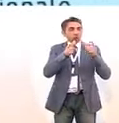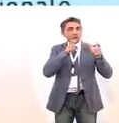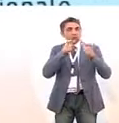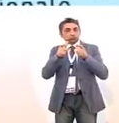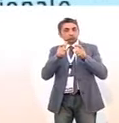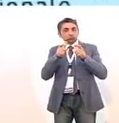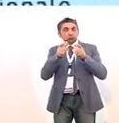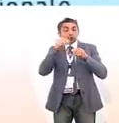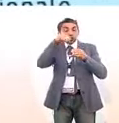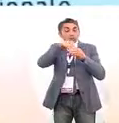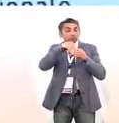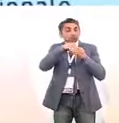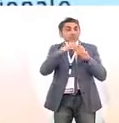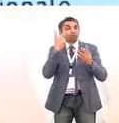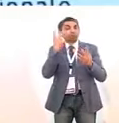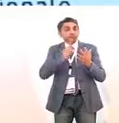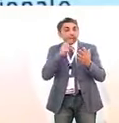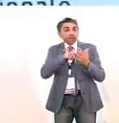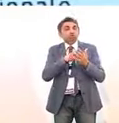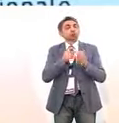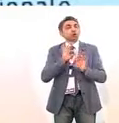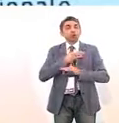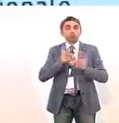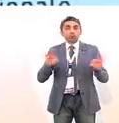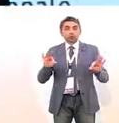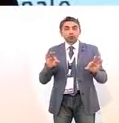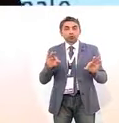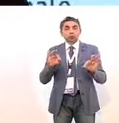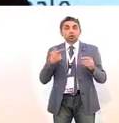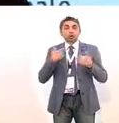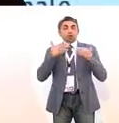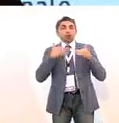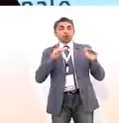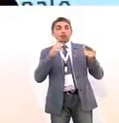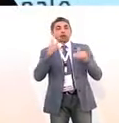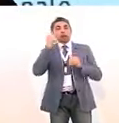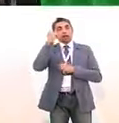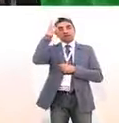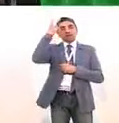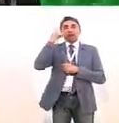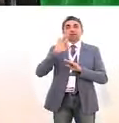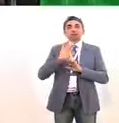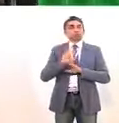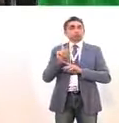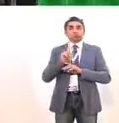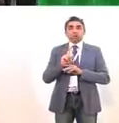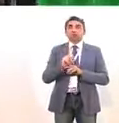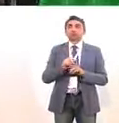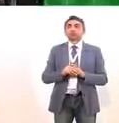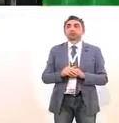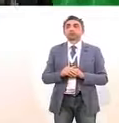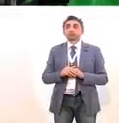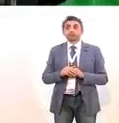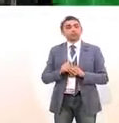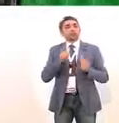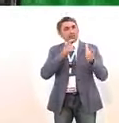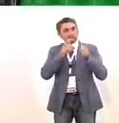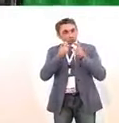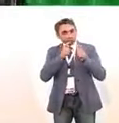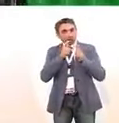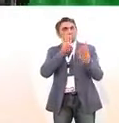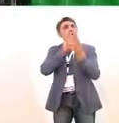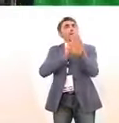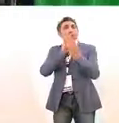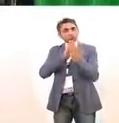ci siamo. Non rinunciamo alle nostre idee. Discutiamo, confrontiamo, là dove c’è